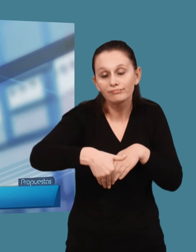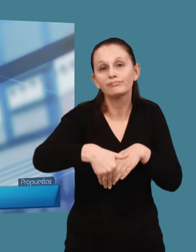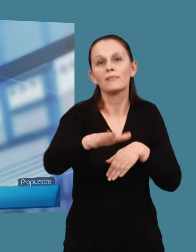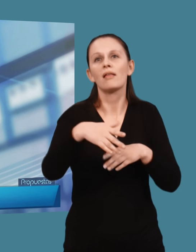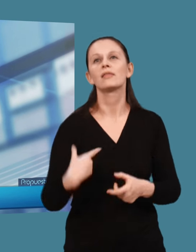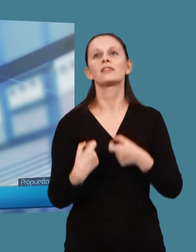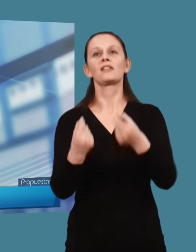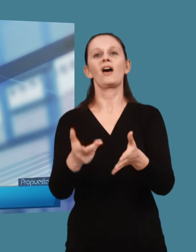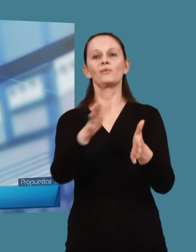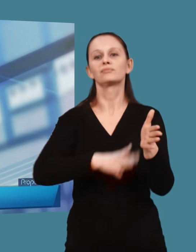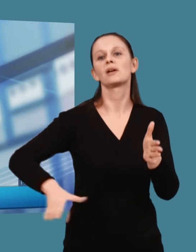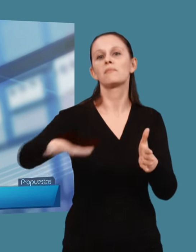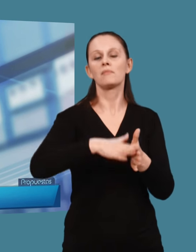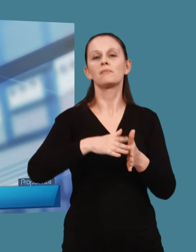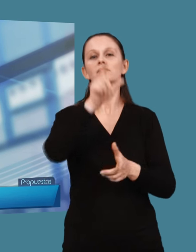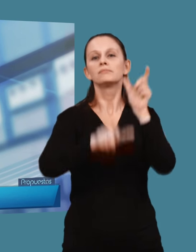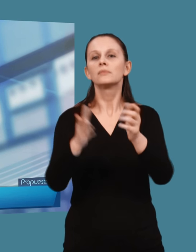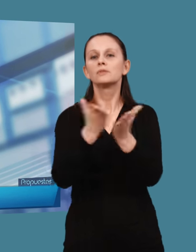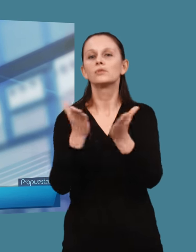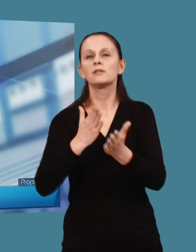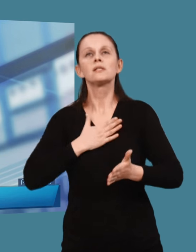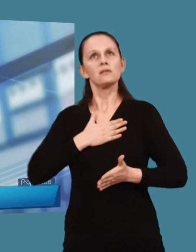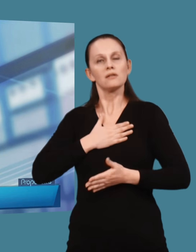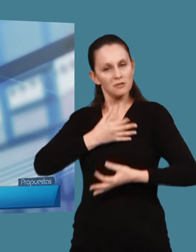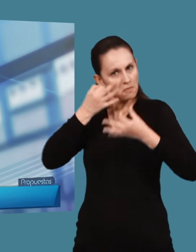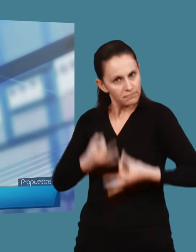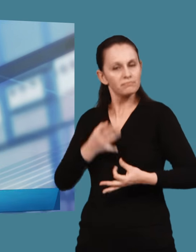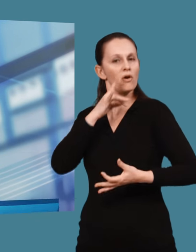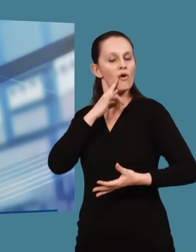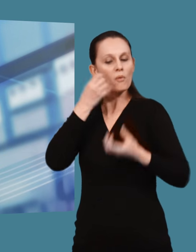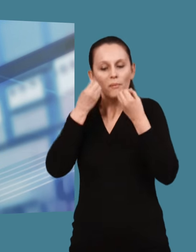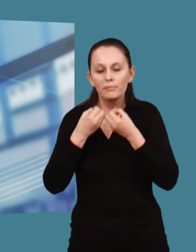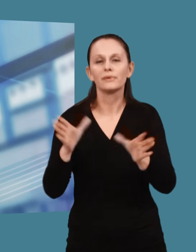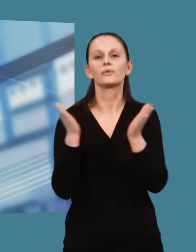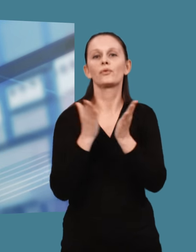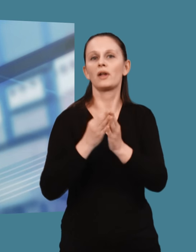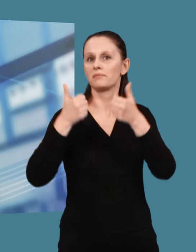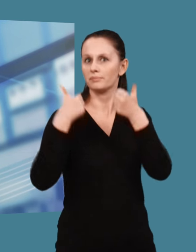creo que generamos un buen marco, para que el chico se sienta contenido y pueda comenzar sus estudios de la mejor manera.